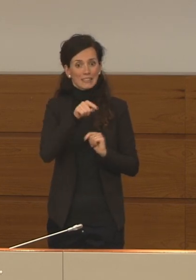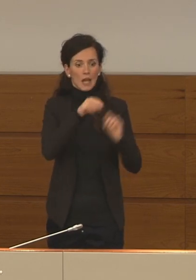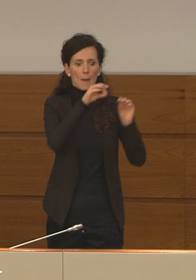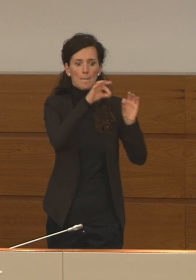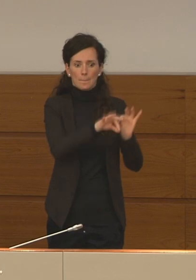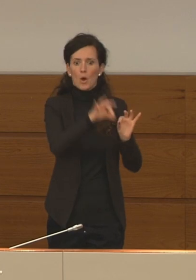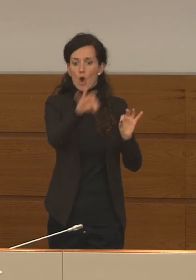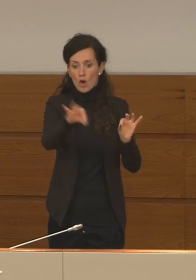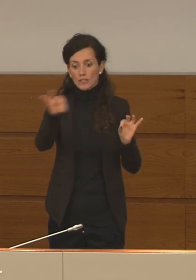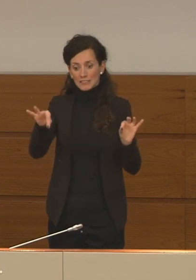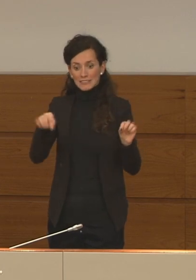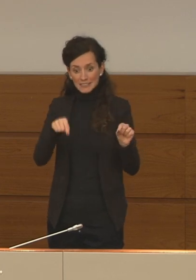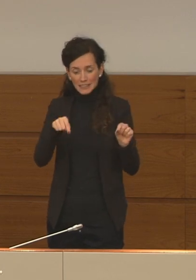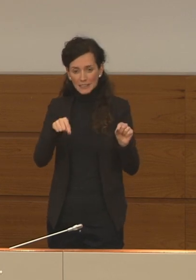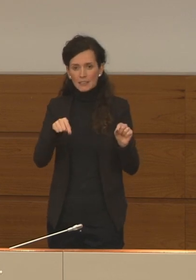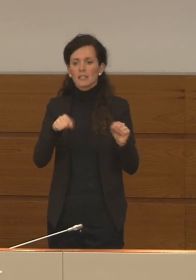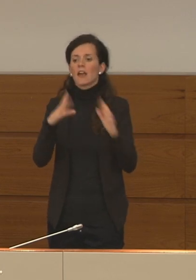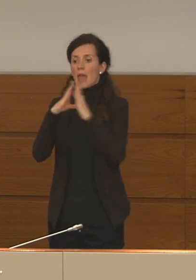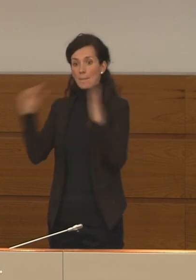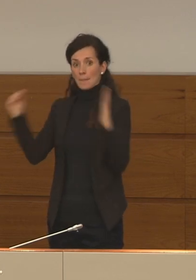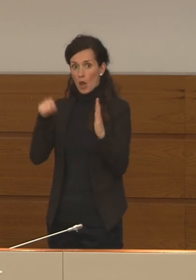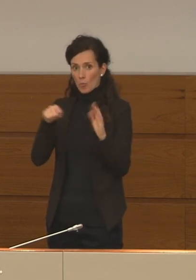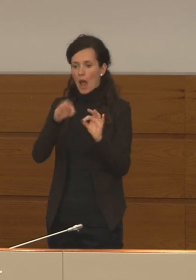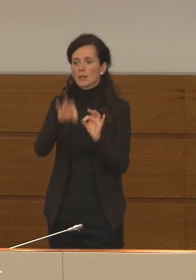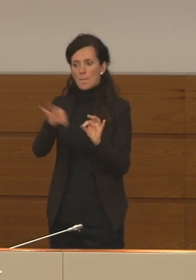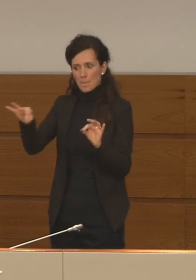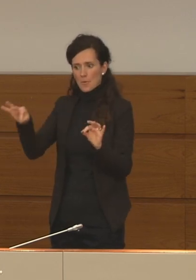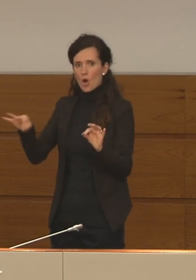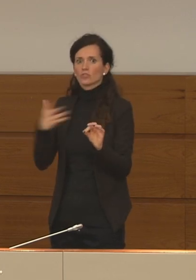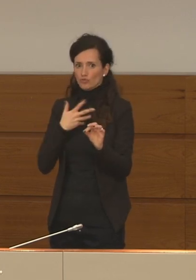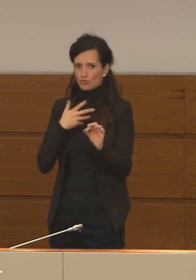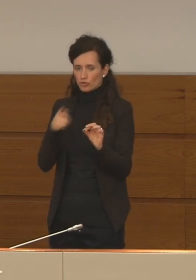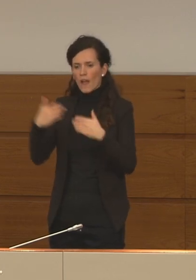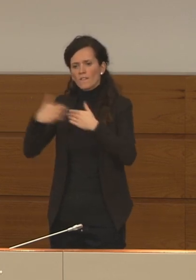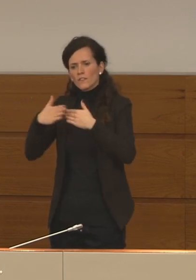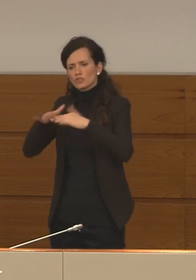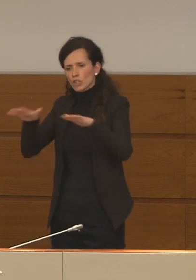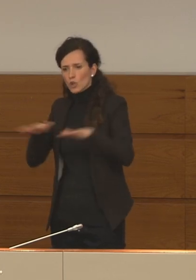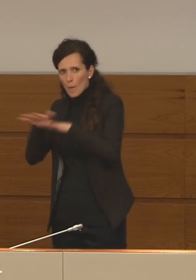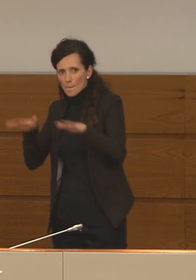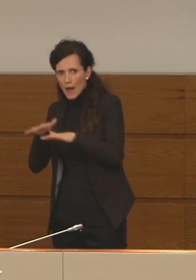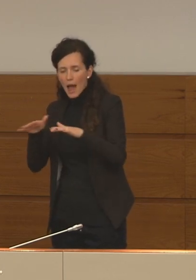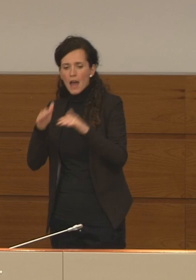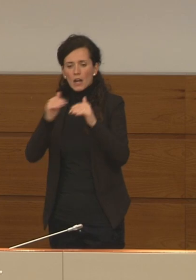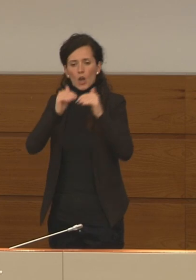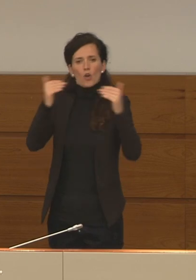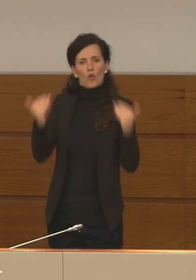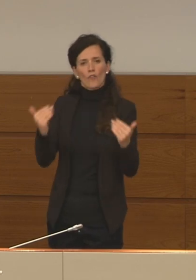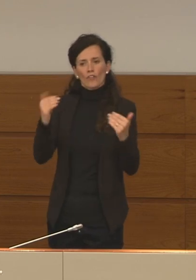in alcune aree dell'Emilia Romagna sia sulla costa sia al confine col lodigiano quindi con